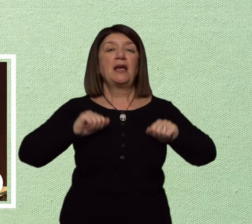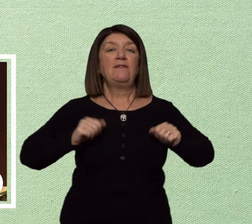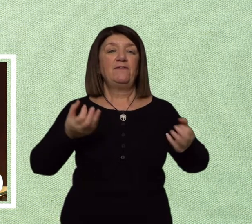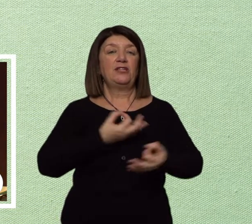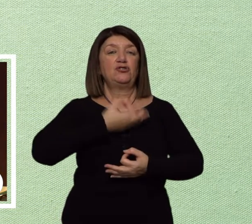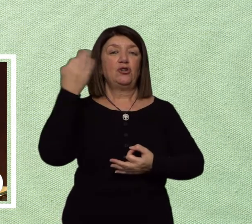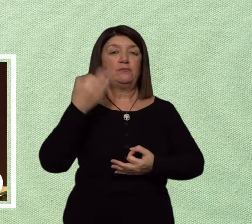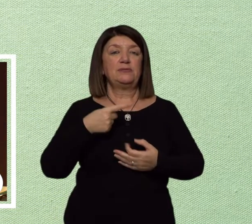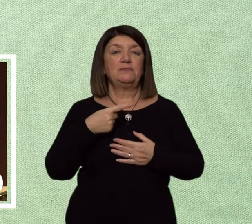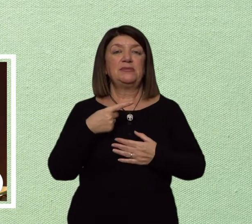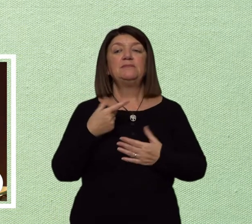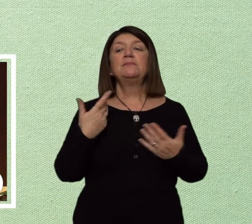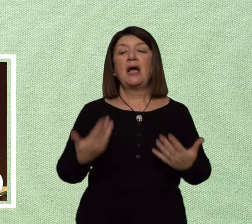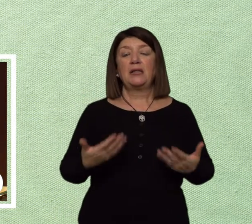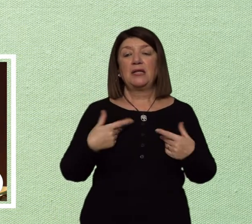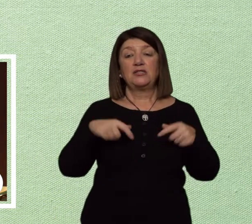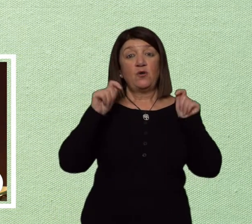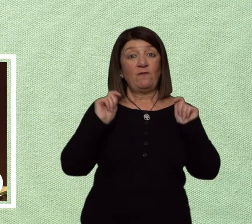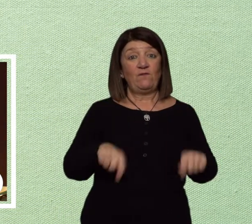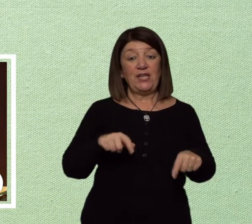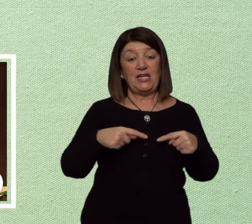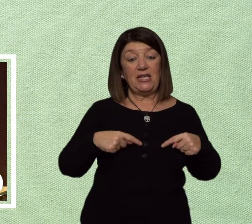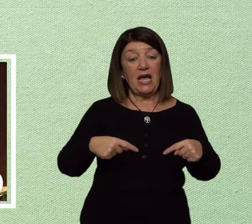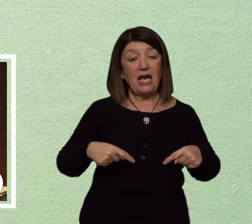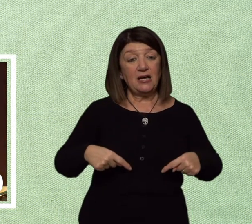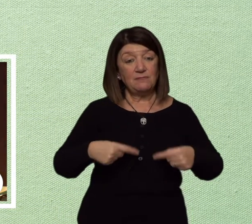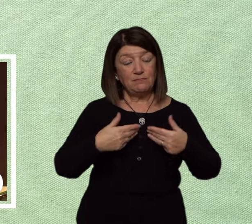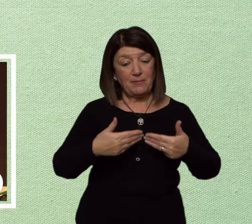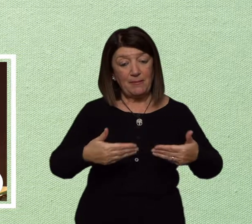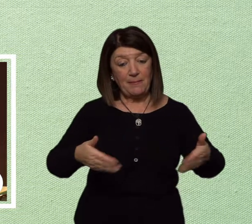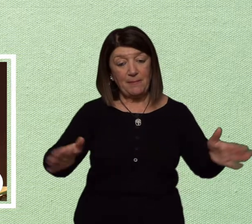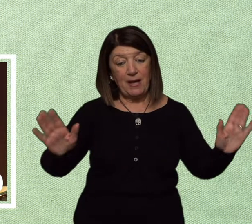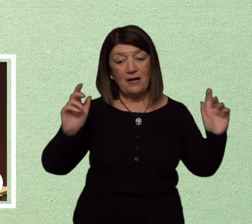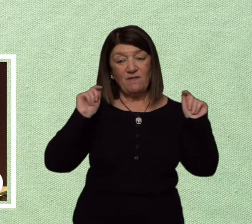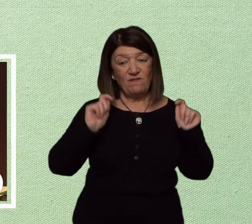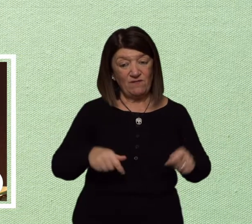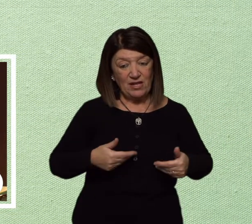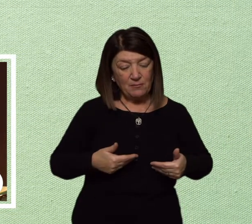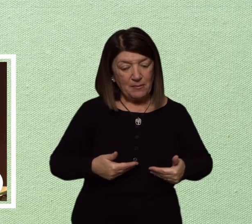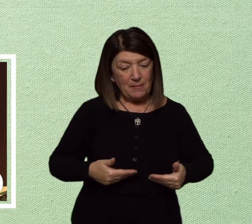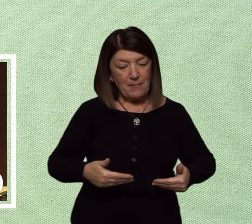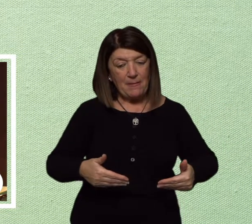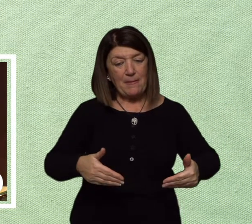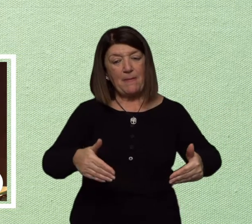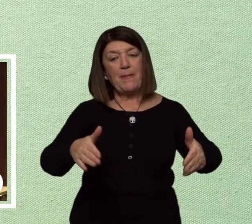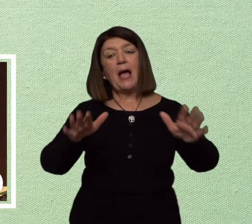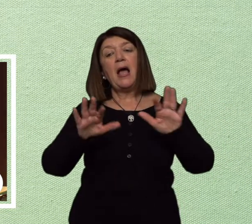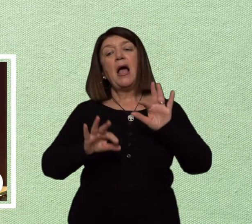ritorno un po' da dove siamo partiti, la prevenzione quindi cerchiamo in qualche